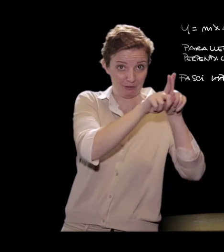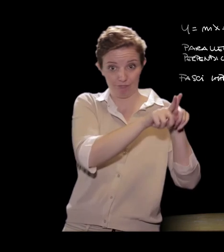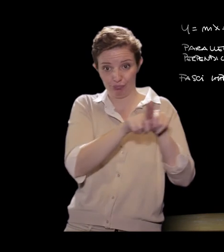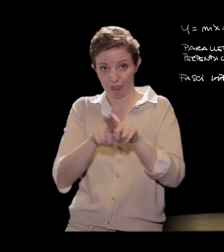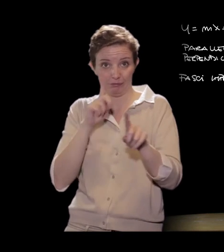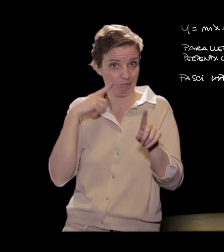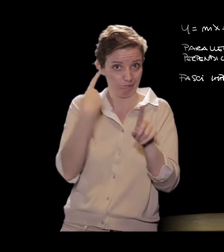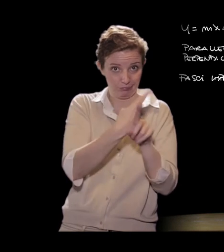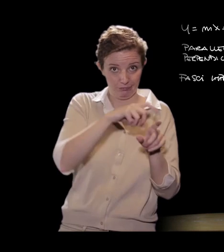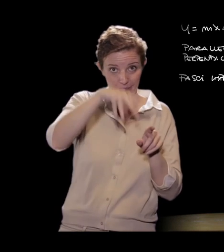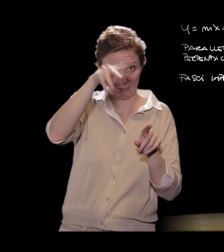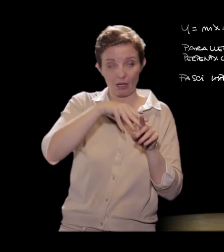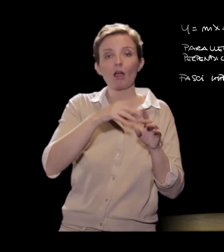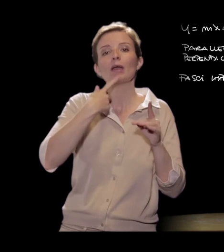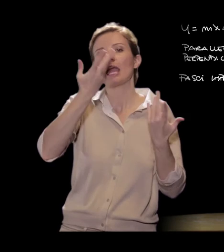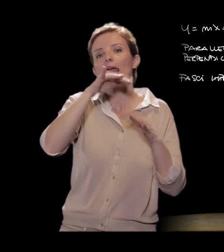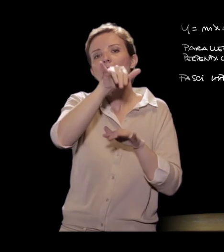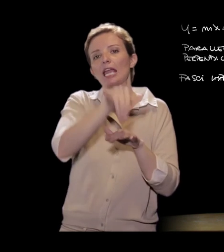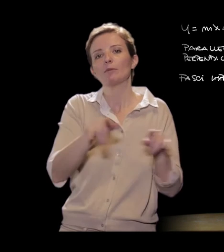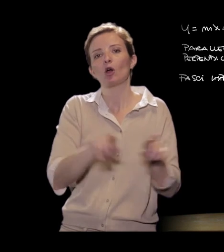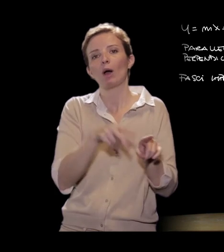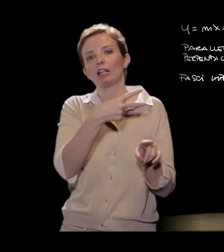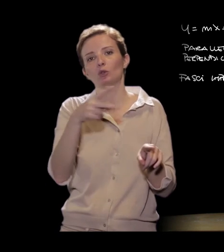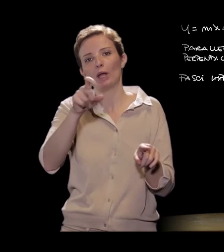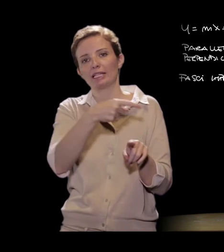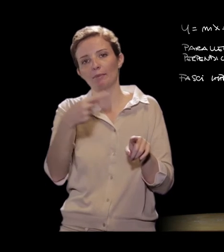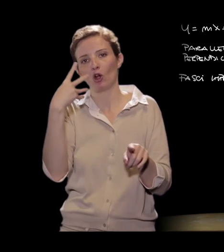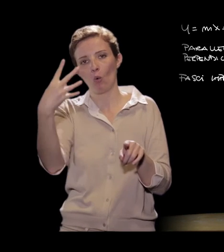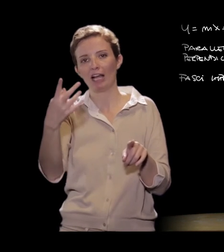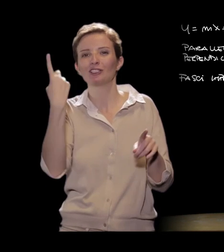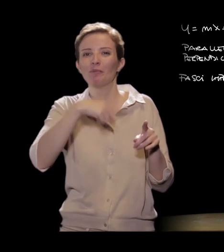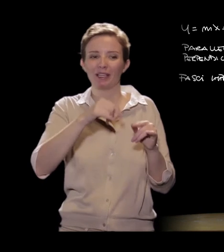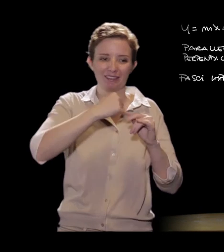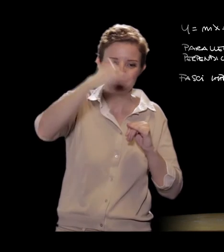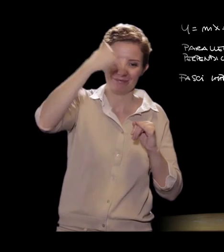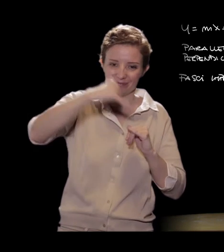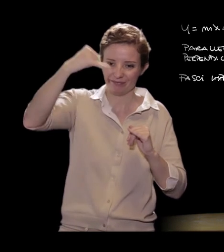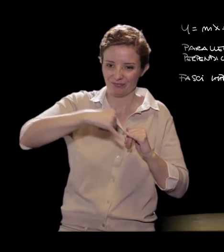Il fascio di rette a cui appartiene la retta y=2x-4